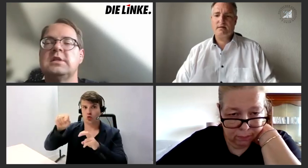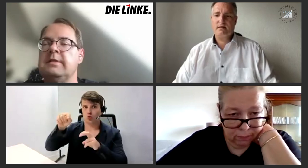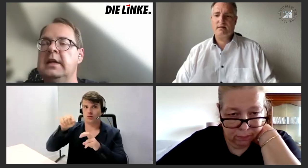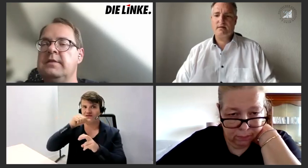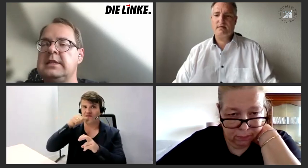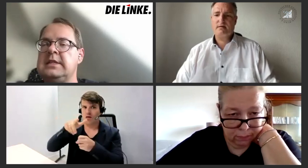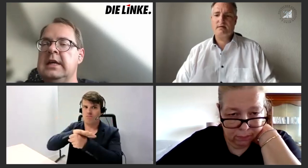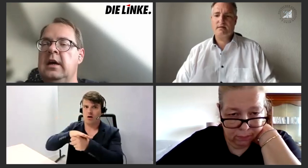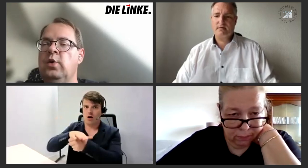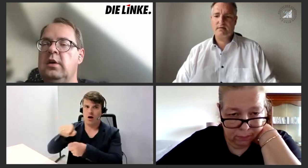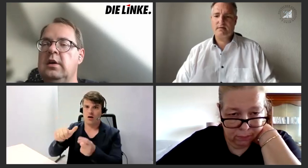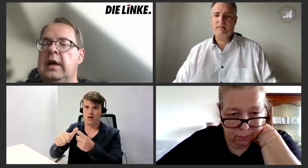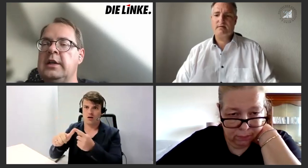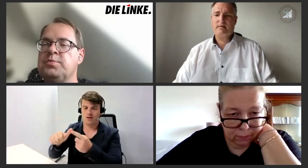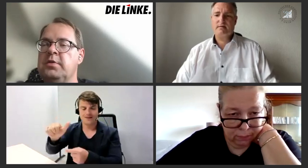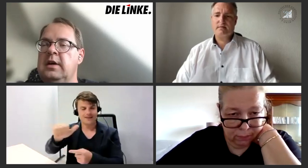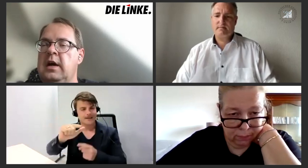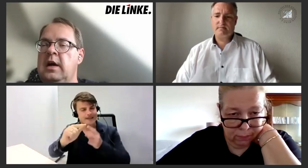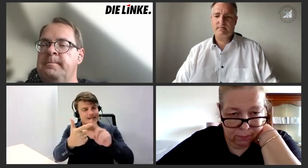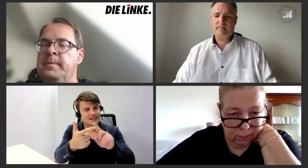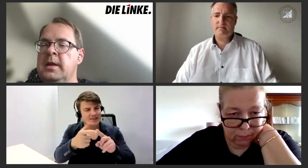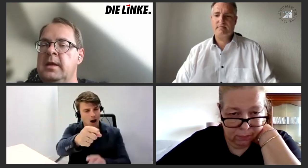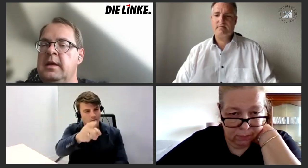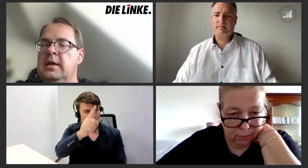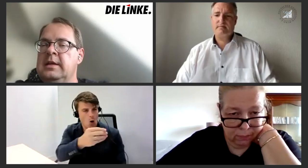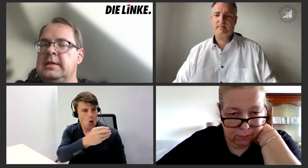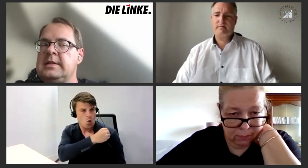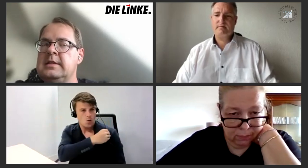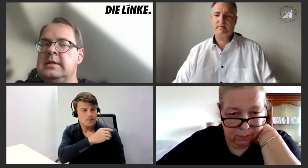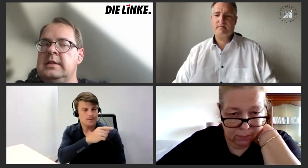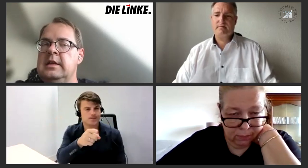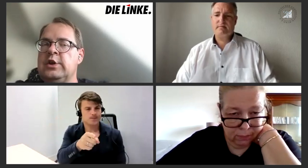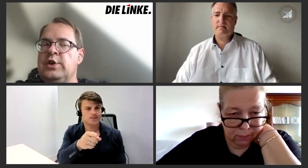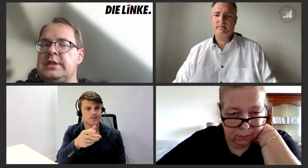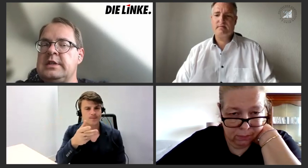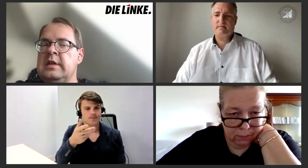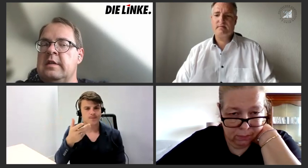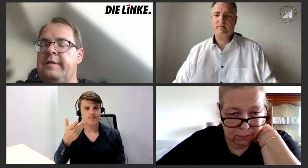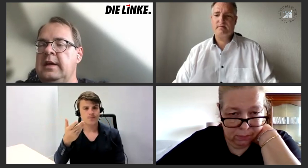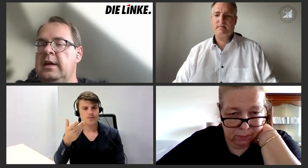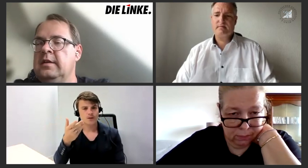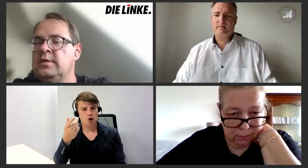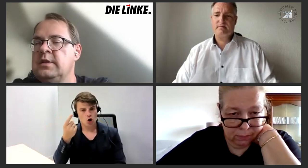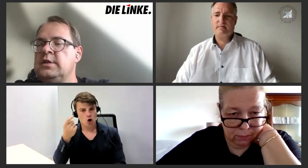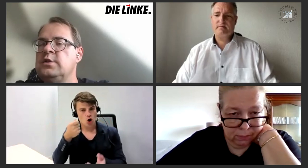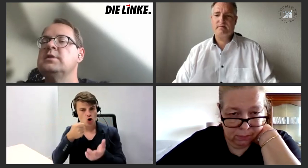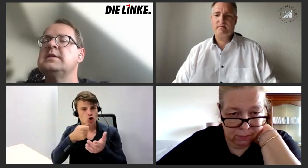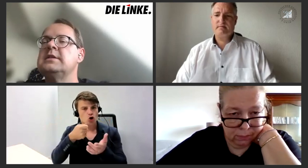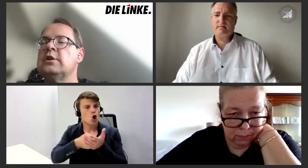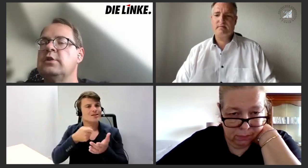ein Weg sein. Das Zweite, was Sie ja auch angesprochen haben, dass ist die Kostenfreiheit.